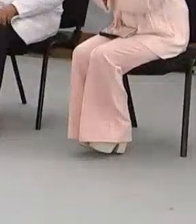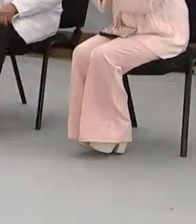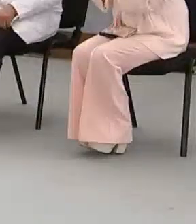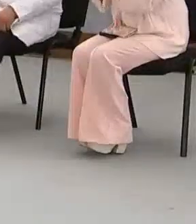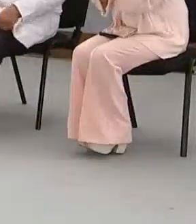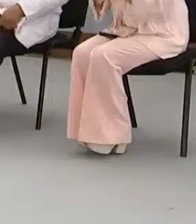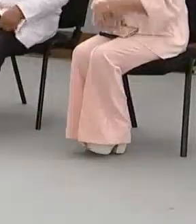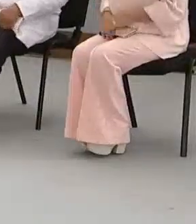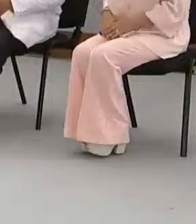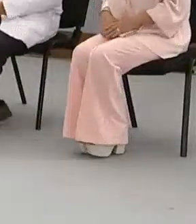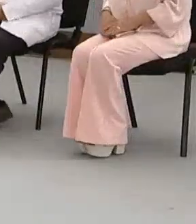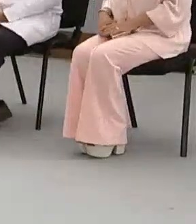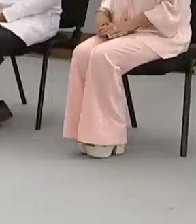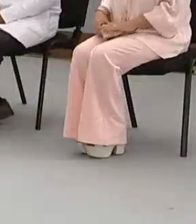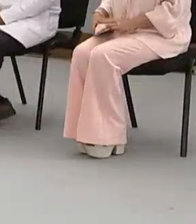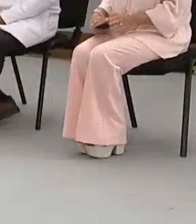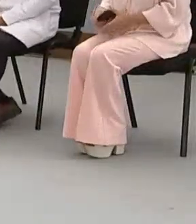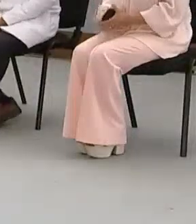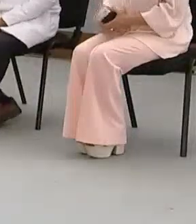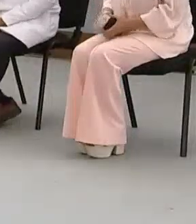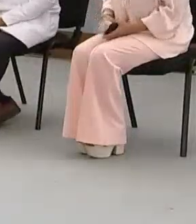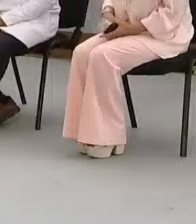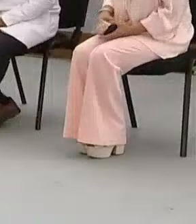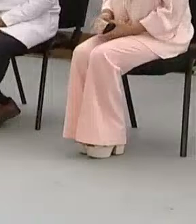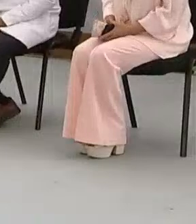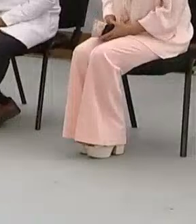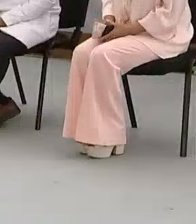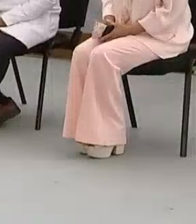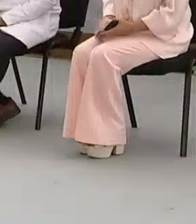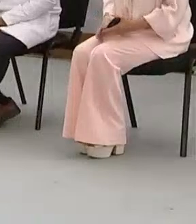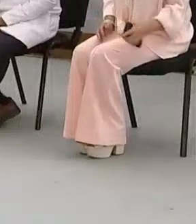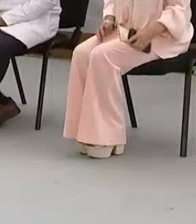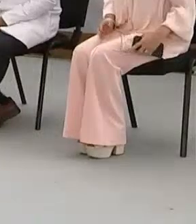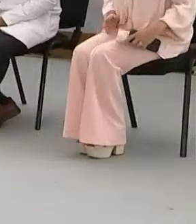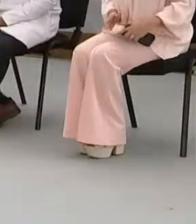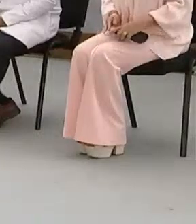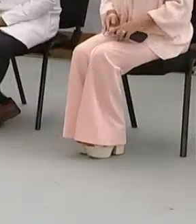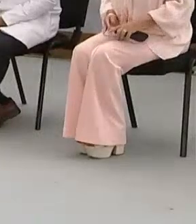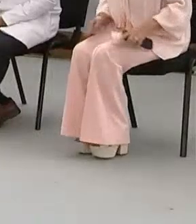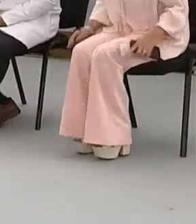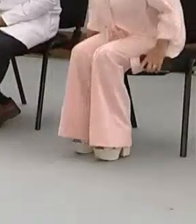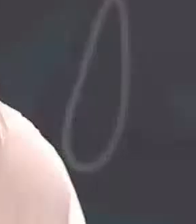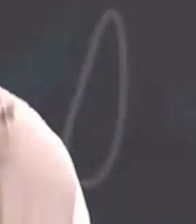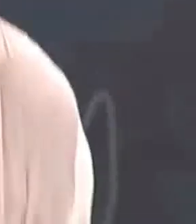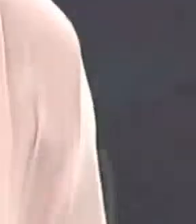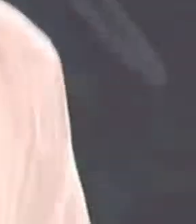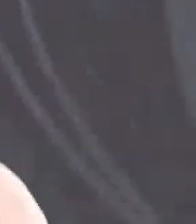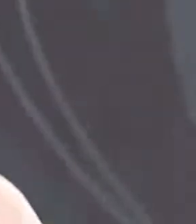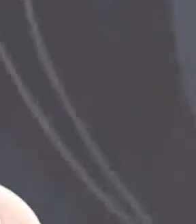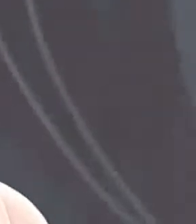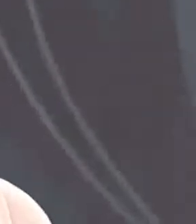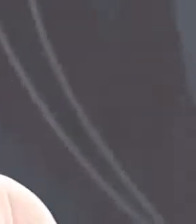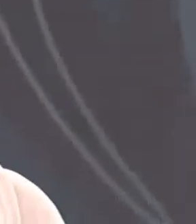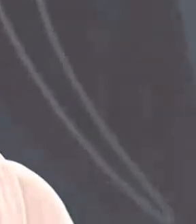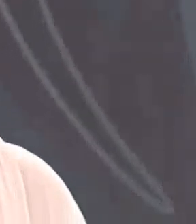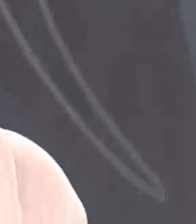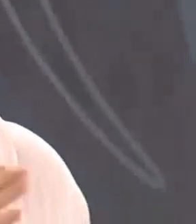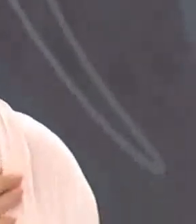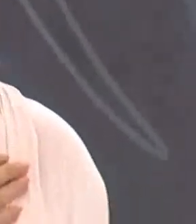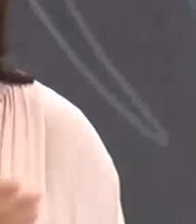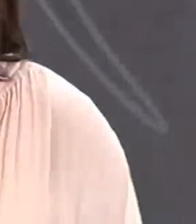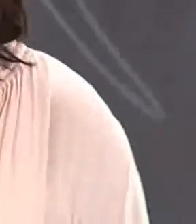la presidenta municipal de centro, Yolanda del Carmen Osuna Huerta.